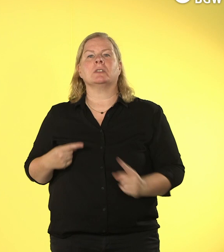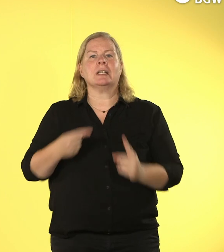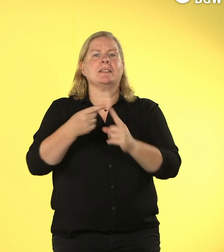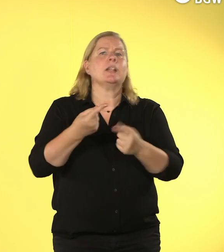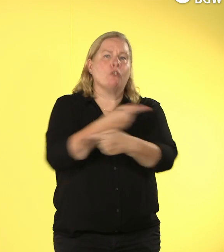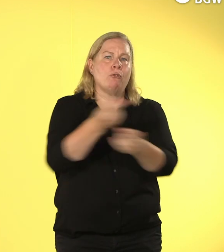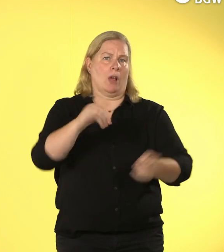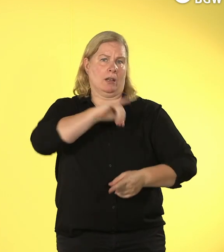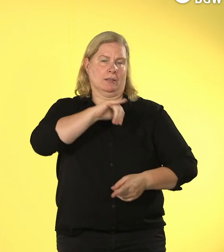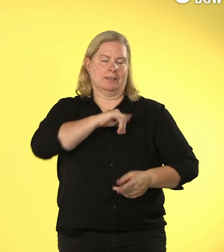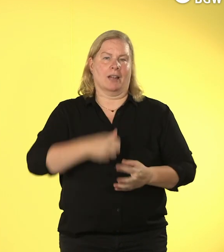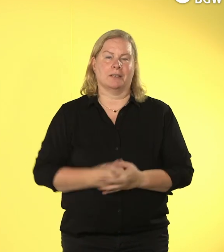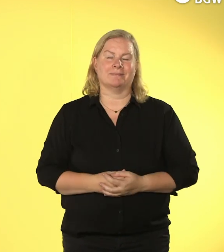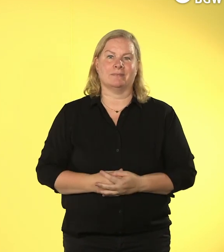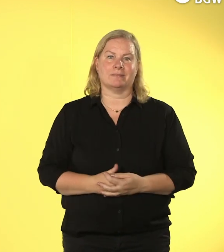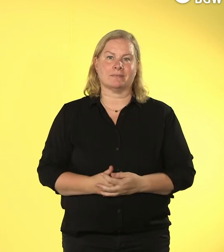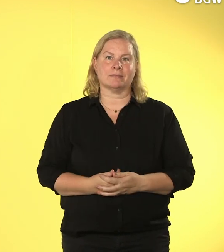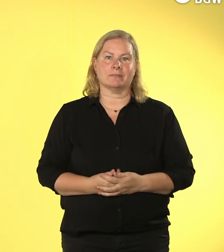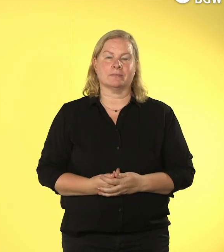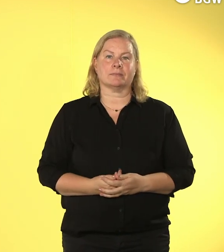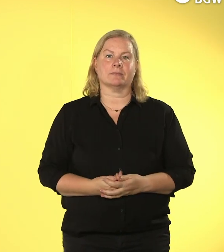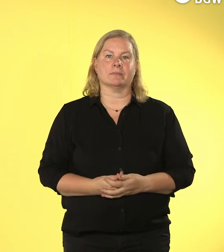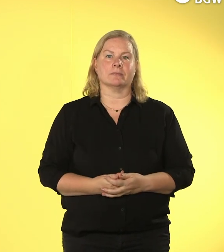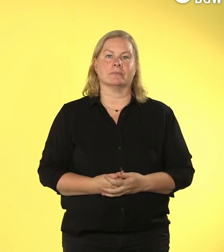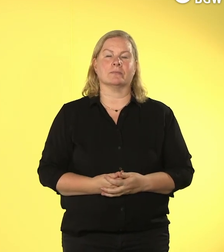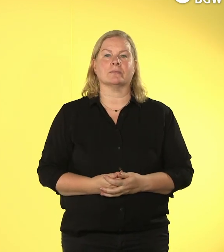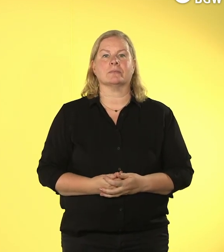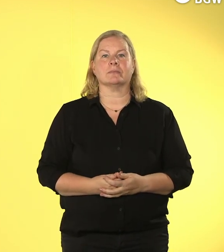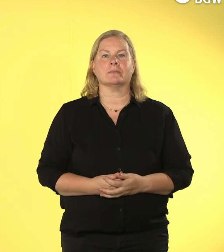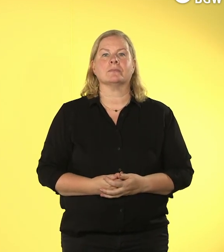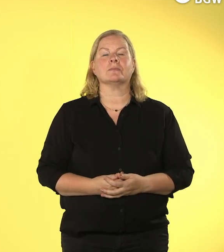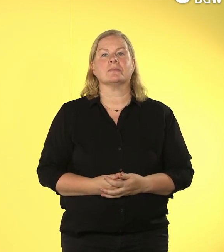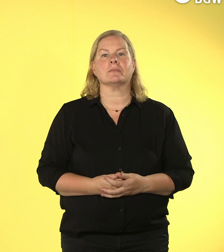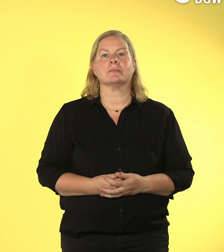während dieses Workshops. Martina hat in ihrer Ankündigung gesagt: